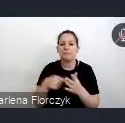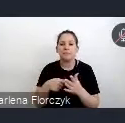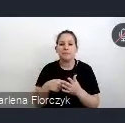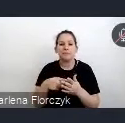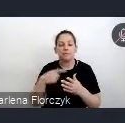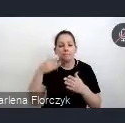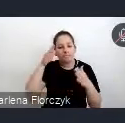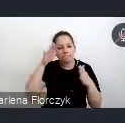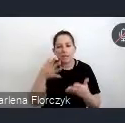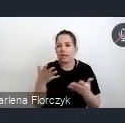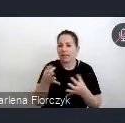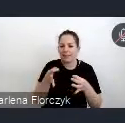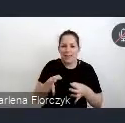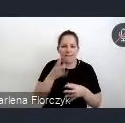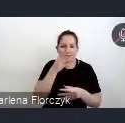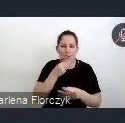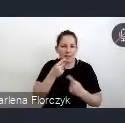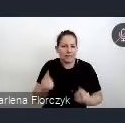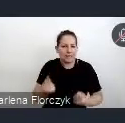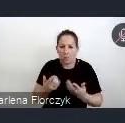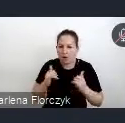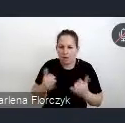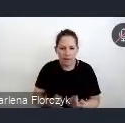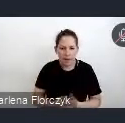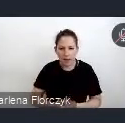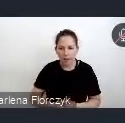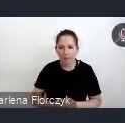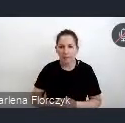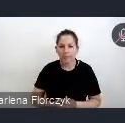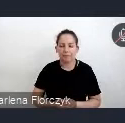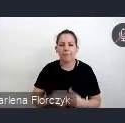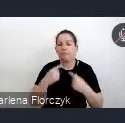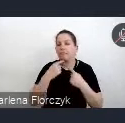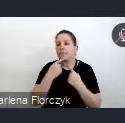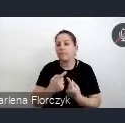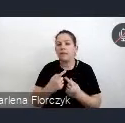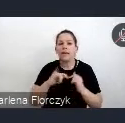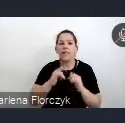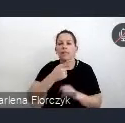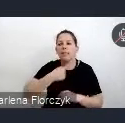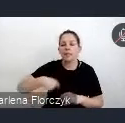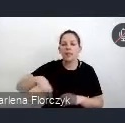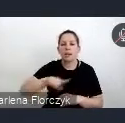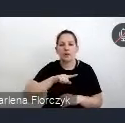gdzie jesteśmy, w którym miejscu, dookreślić naszą wizję,